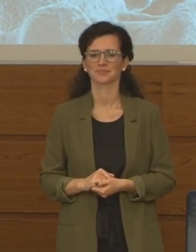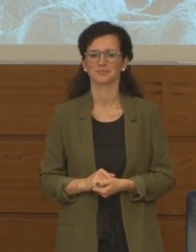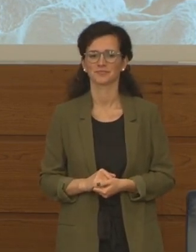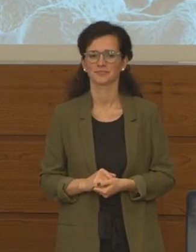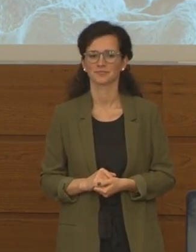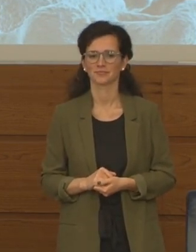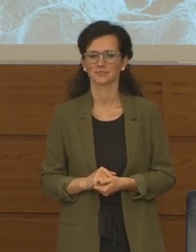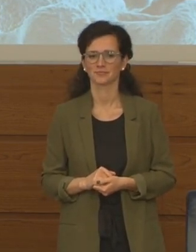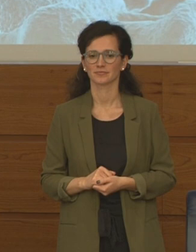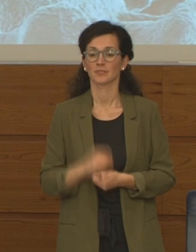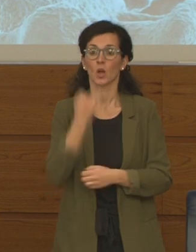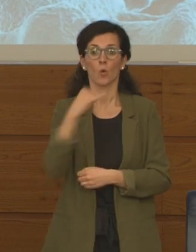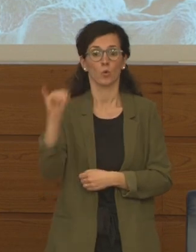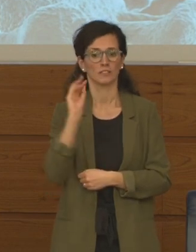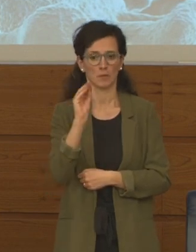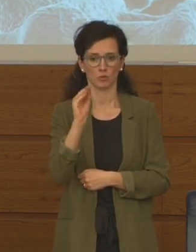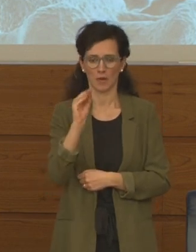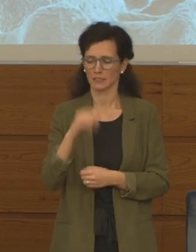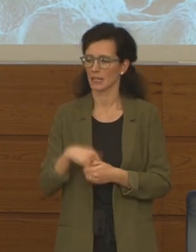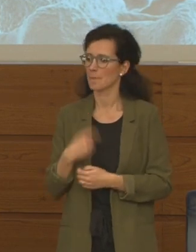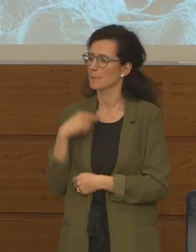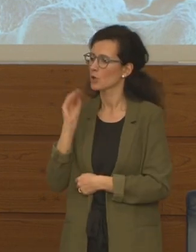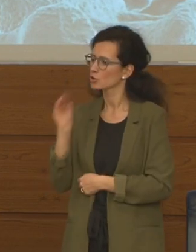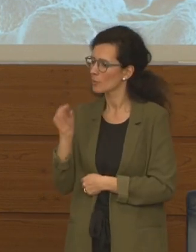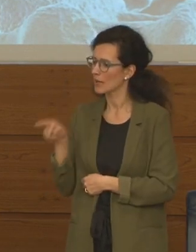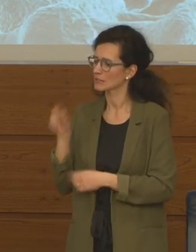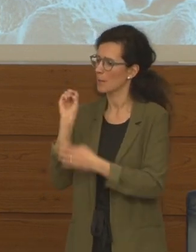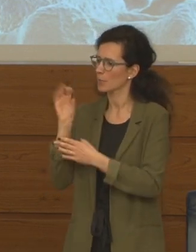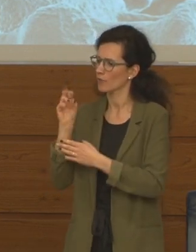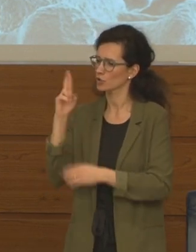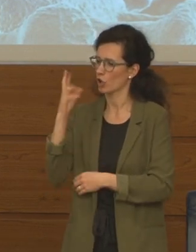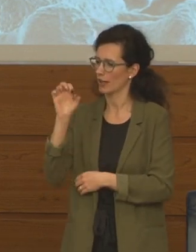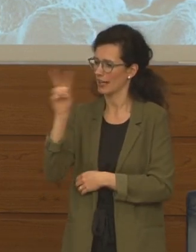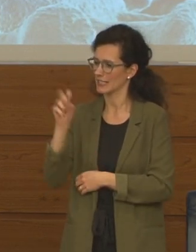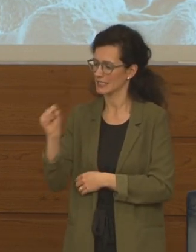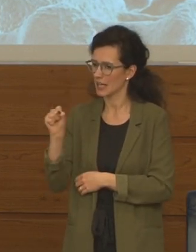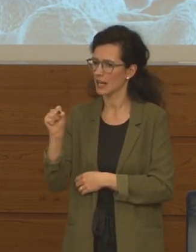Domanda per il professor Rezza, buonasera Laura Cannavò, Mediaset